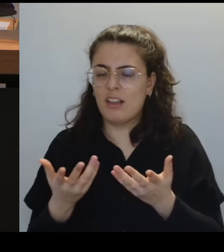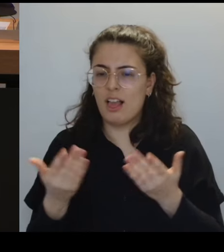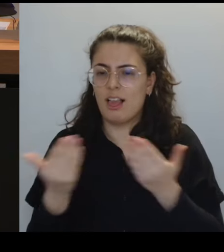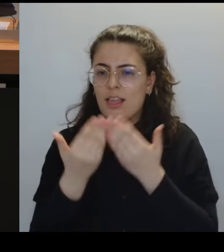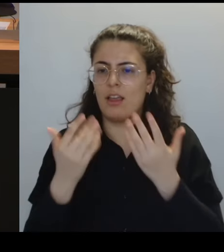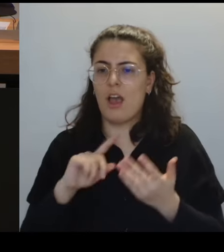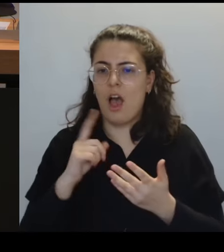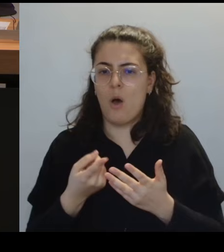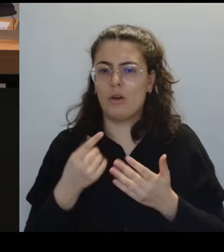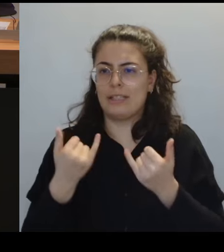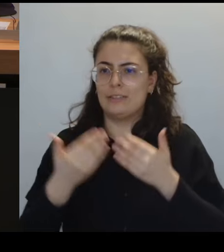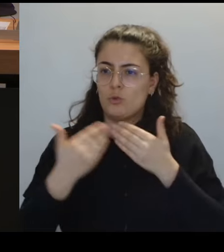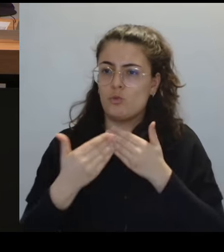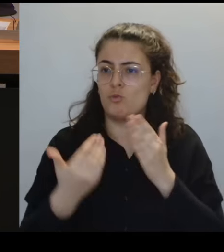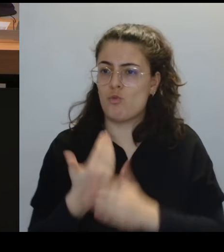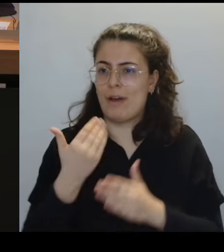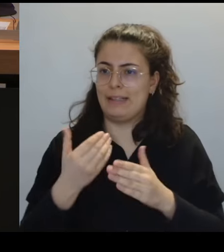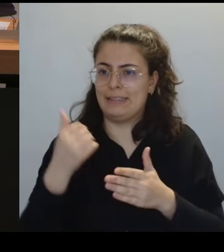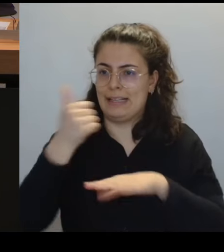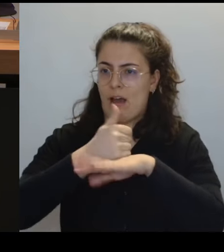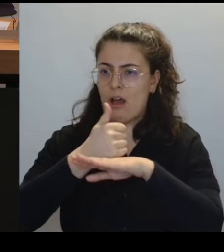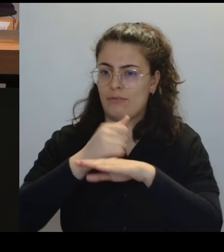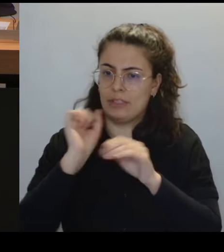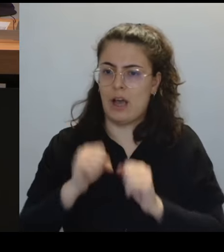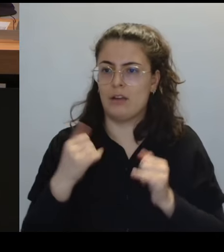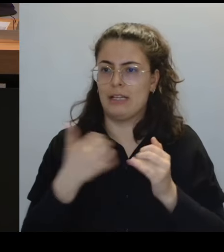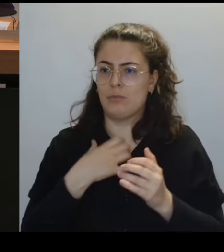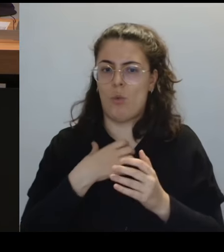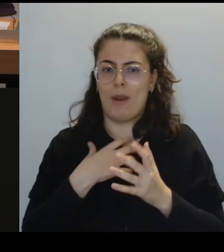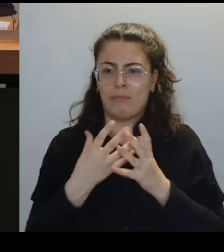beheben kann, die sie nicht beheben konnten, meine Damen und Herren.